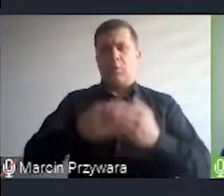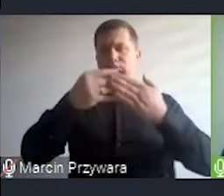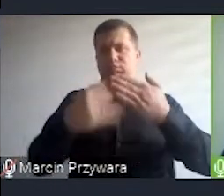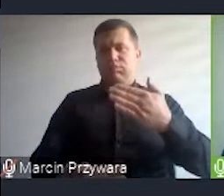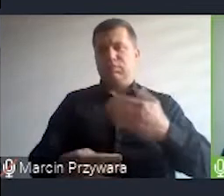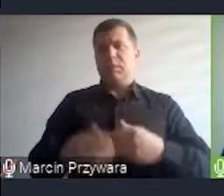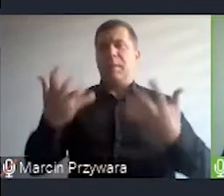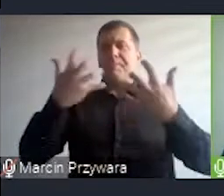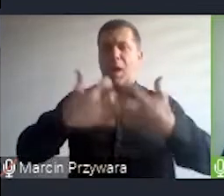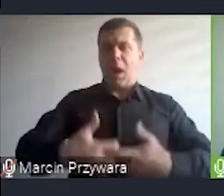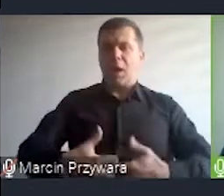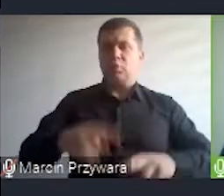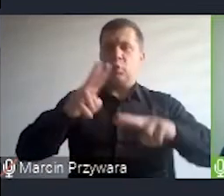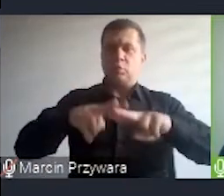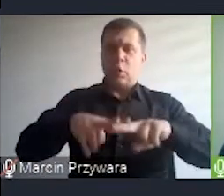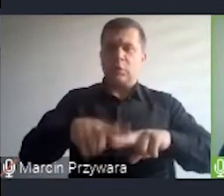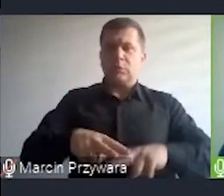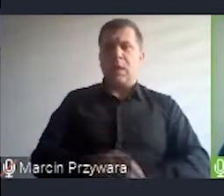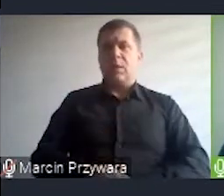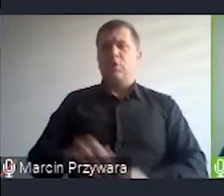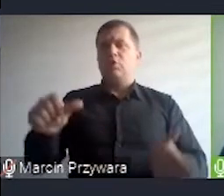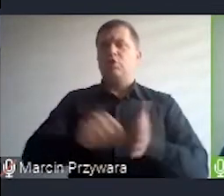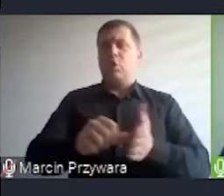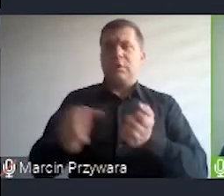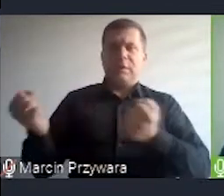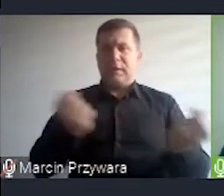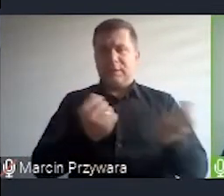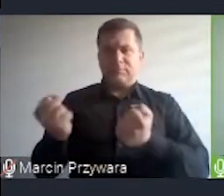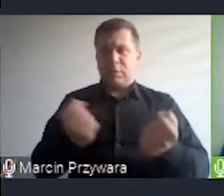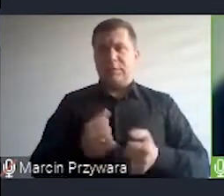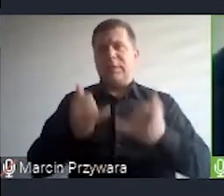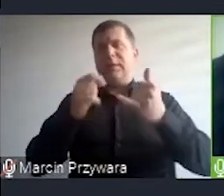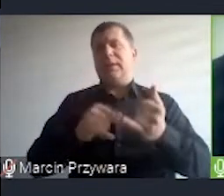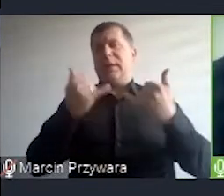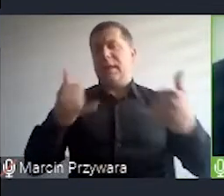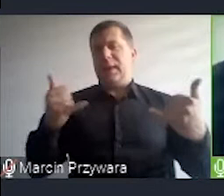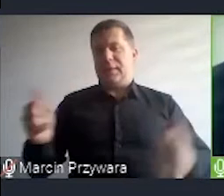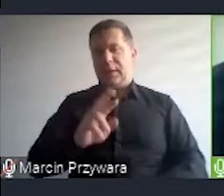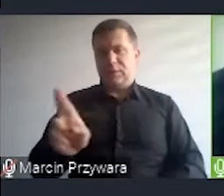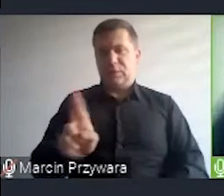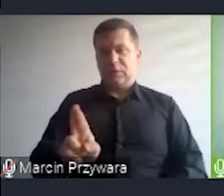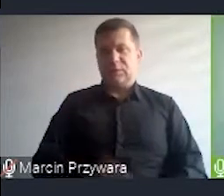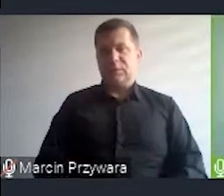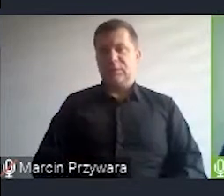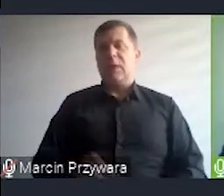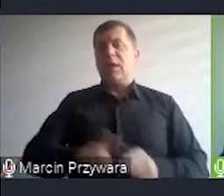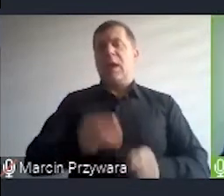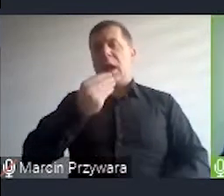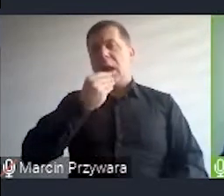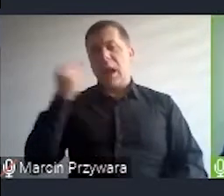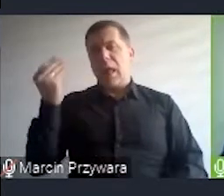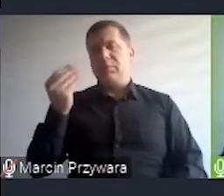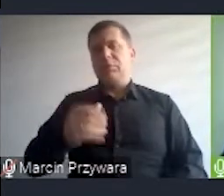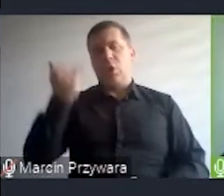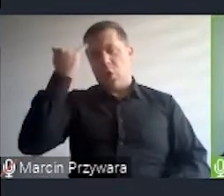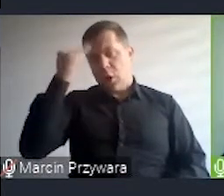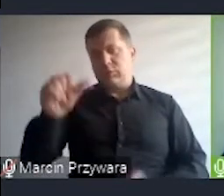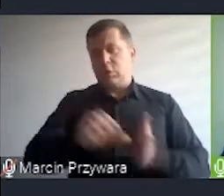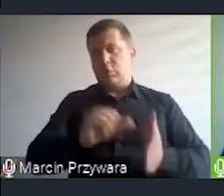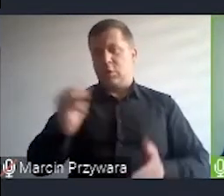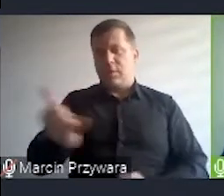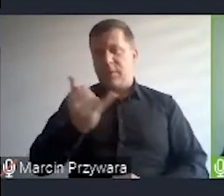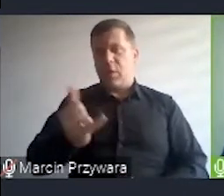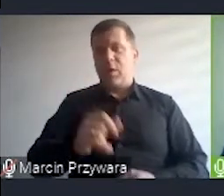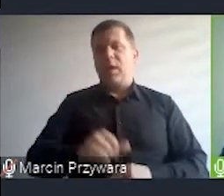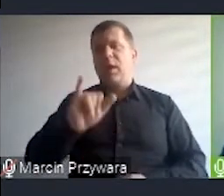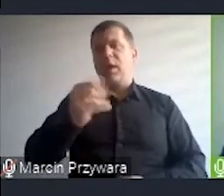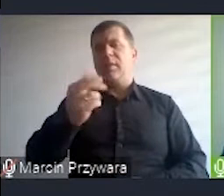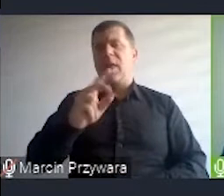maszyny, urządzenia, środki transportu i inne rzeczy, oraz ulepszenia w obcych środkach trwałych i inwentarz żywy.